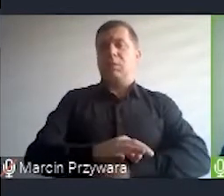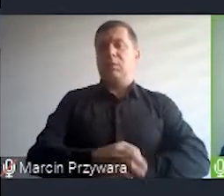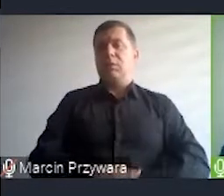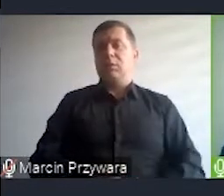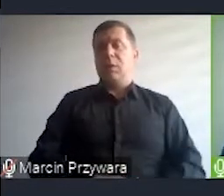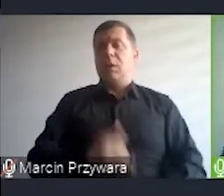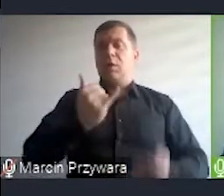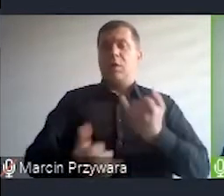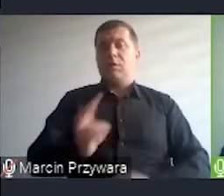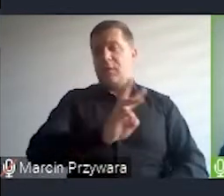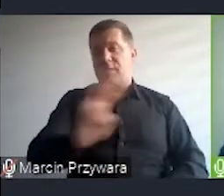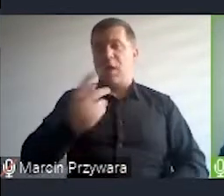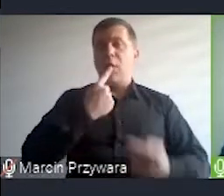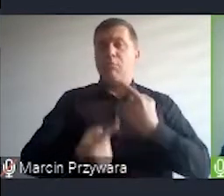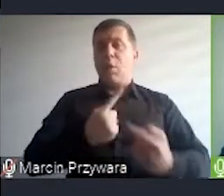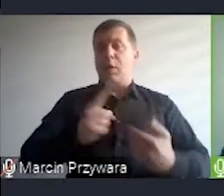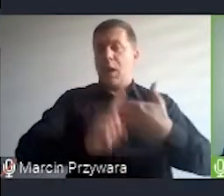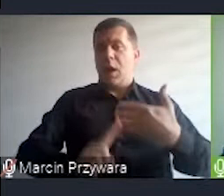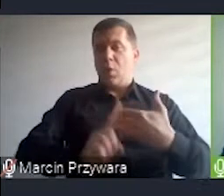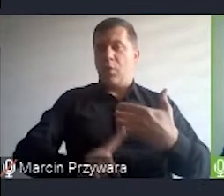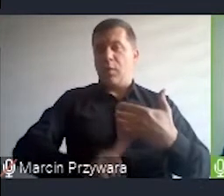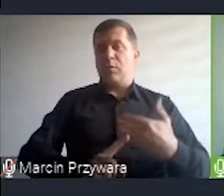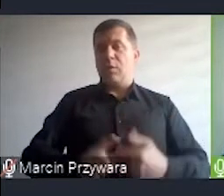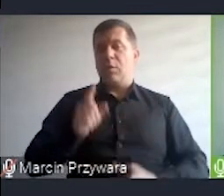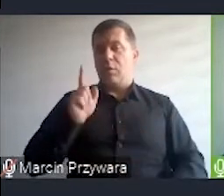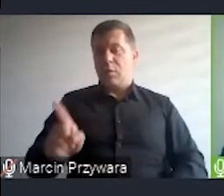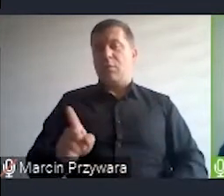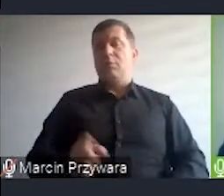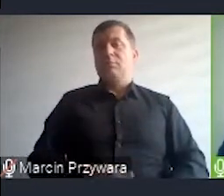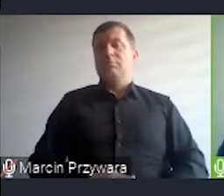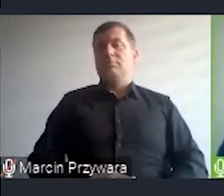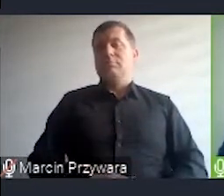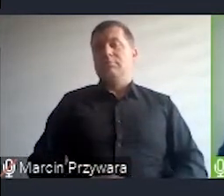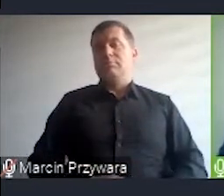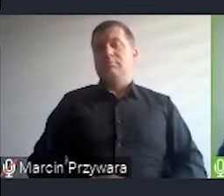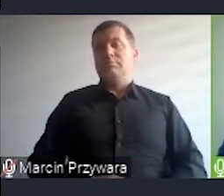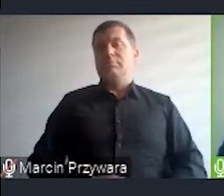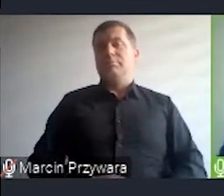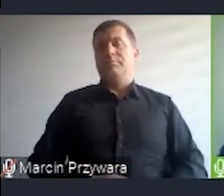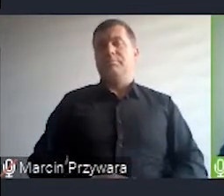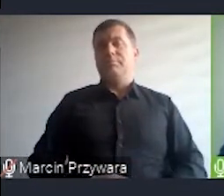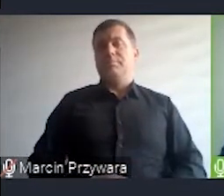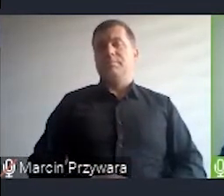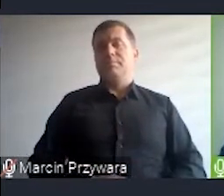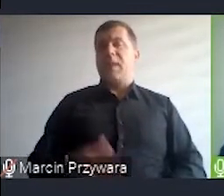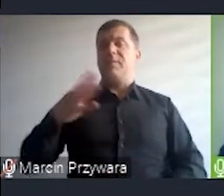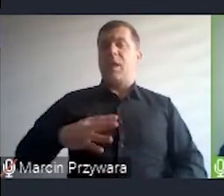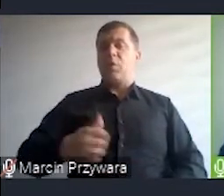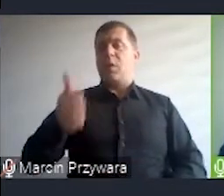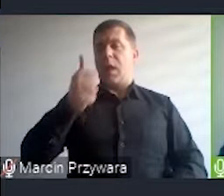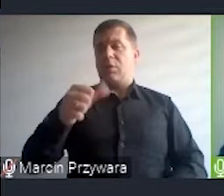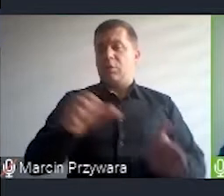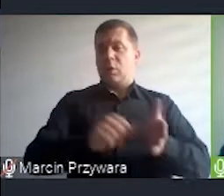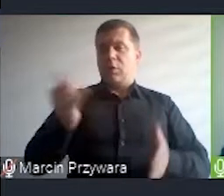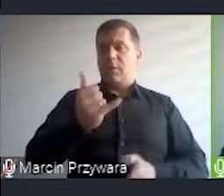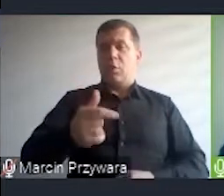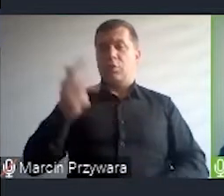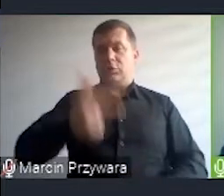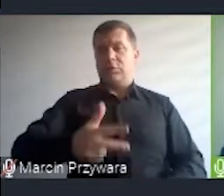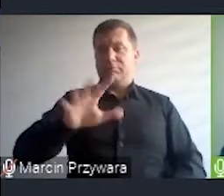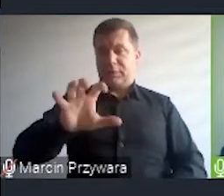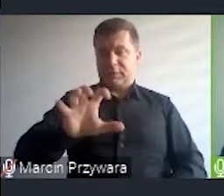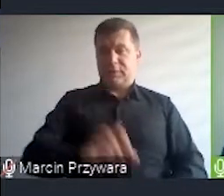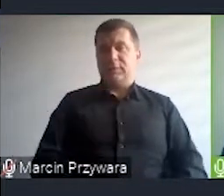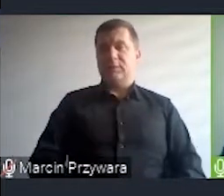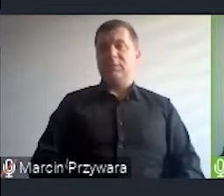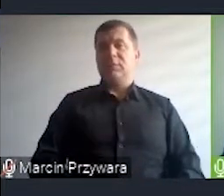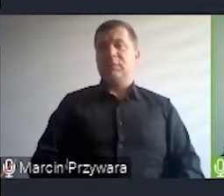Jeśli wasza polityka rachunkowości mówi o tym, że wartość jednostkowa środka trwałego to 3,500,